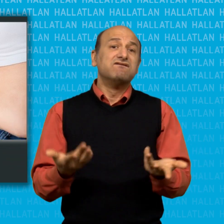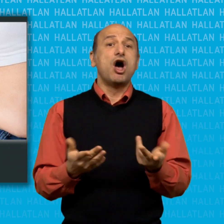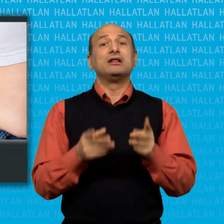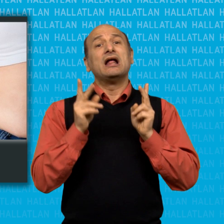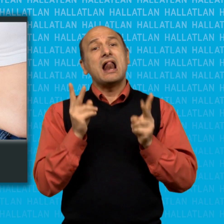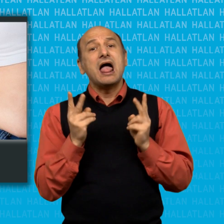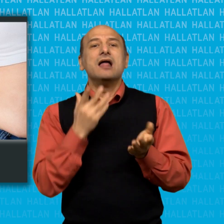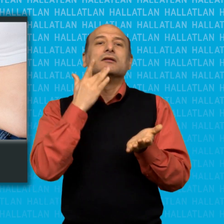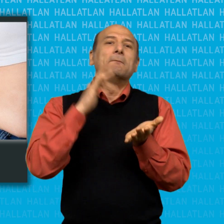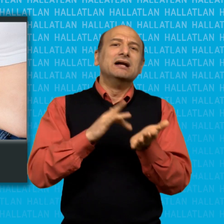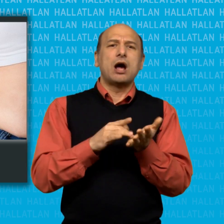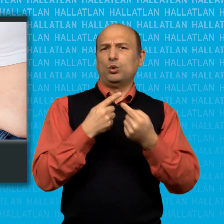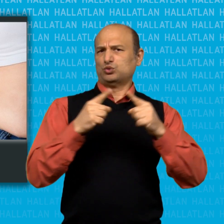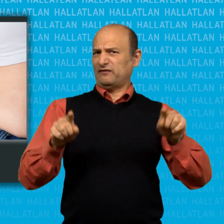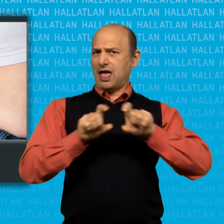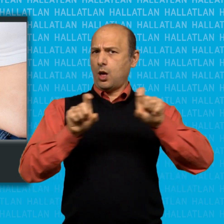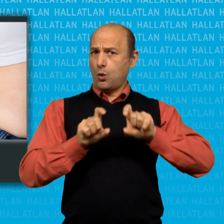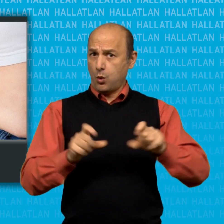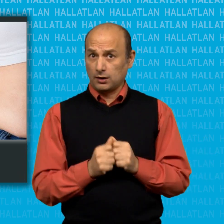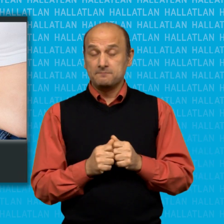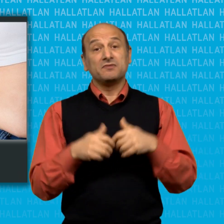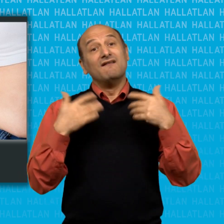az inzulinrezisztencia kialakulásának esélyét mindenképpen növel